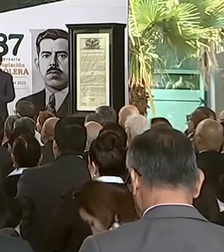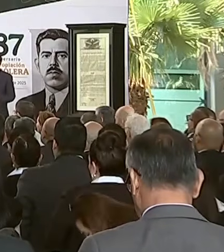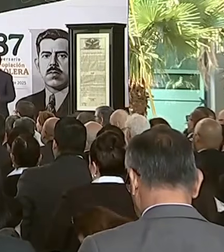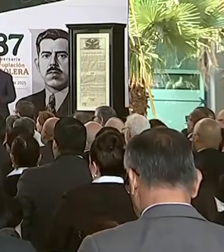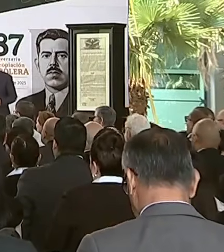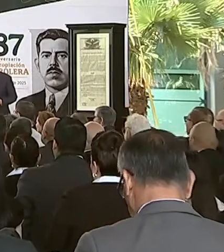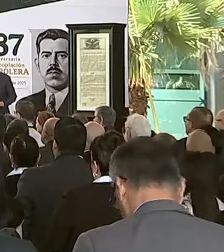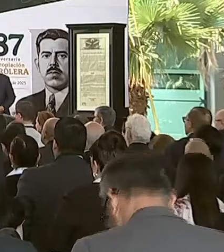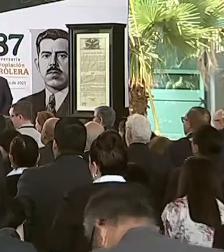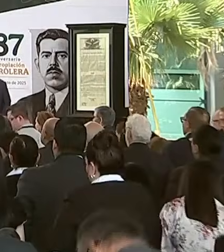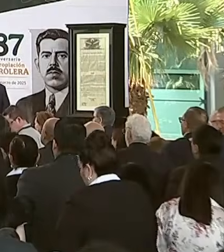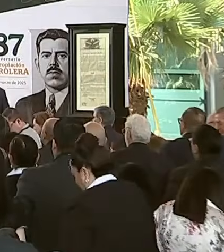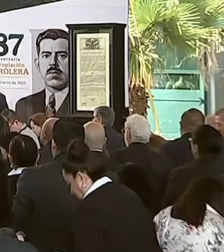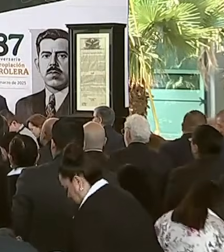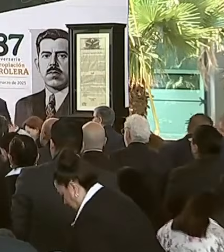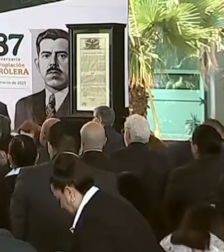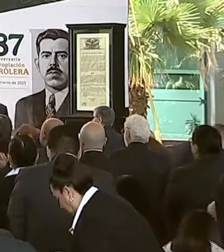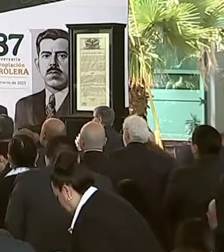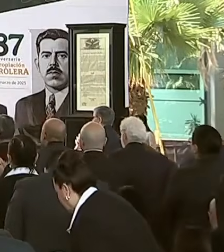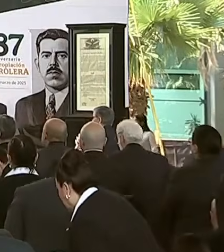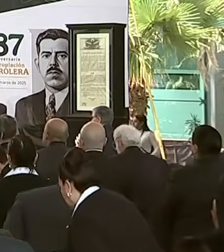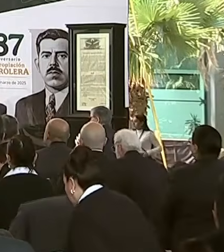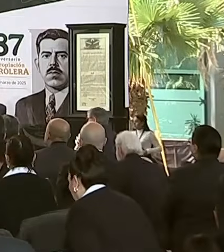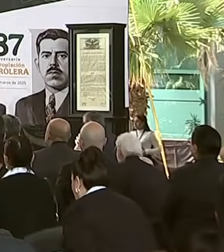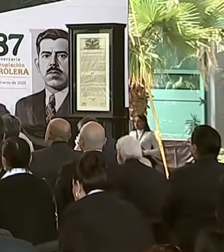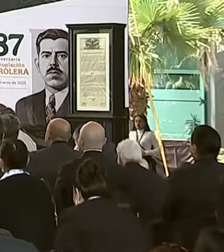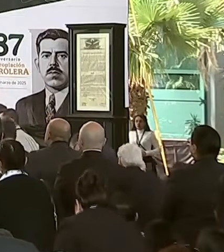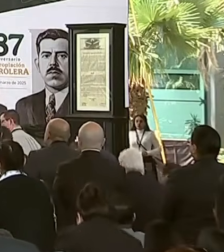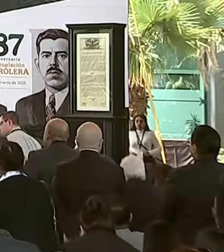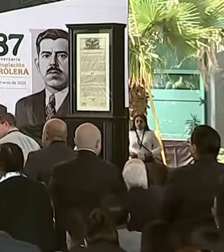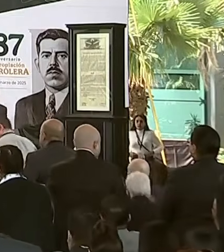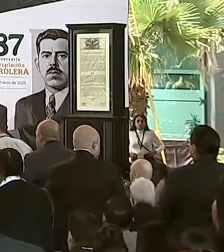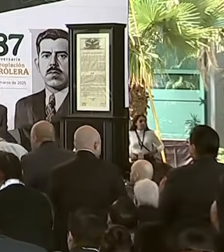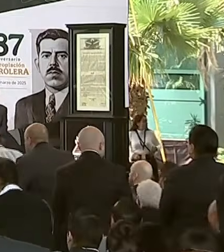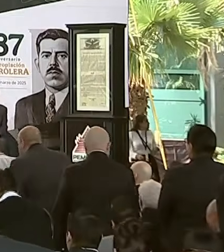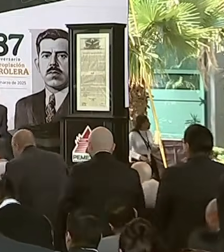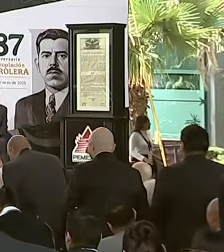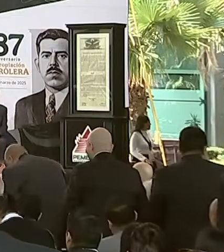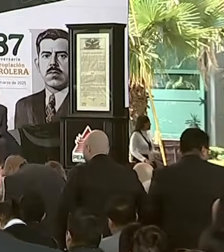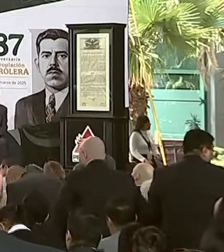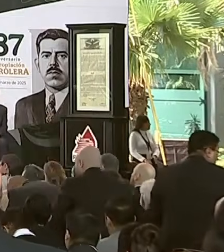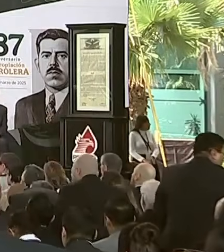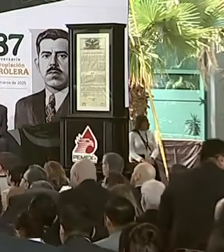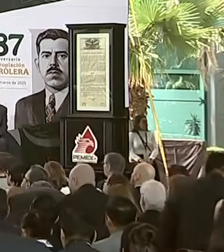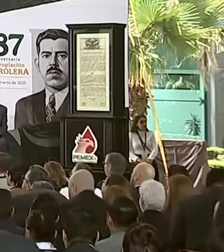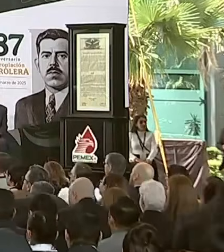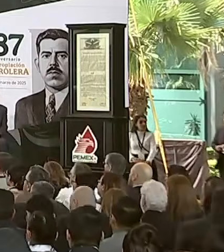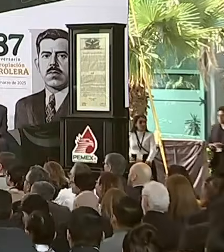Padilla director general de petróleos mexicanos hará uso de la palabra [Música]